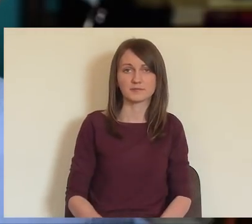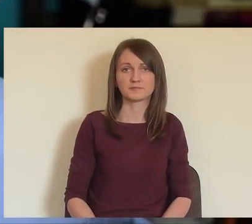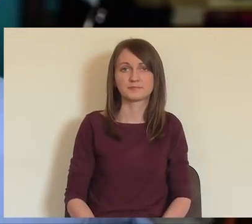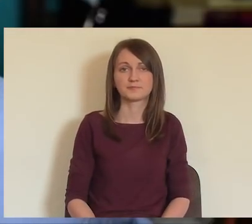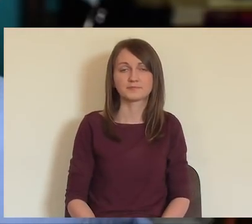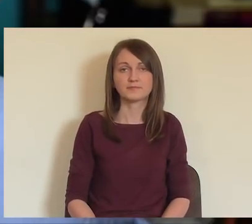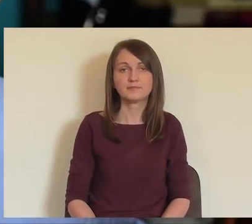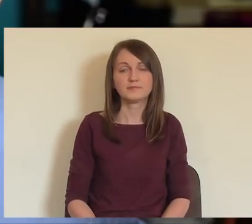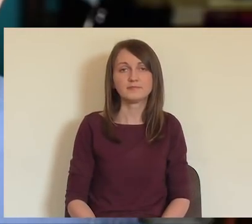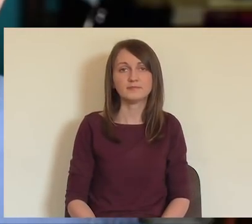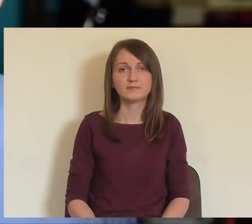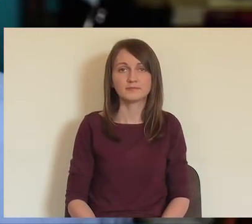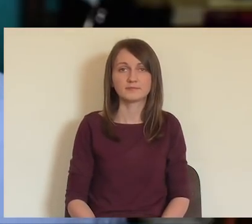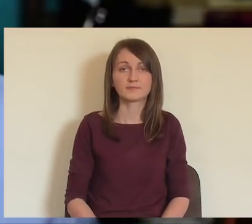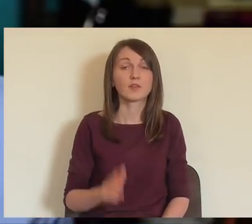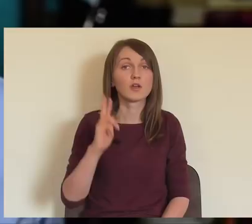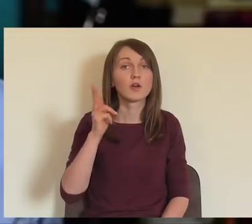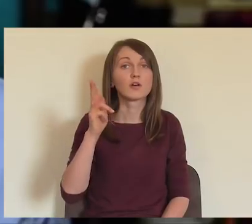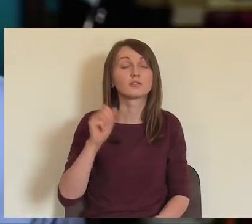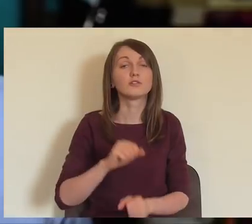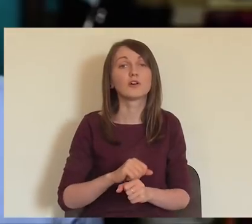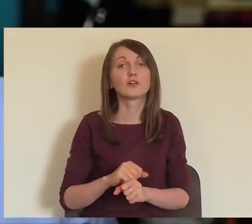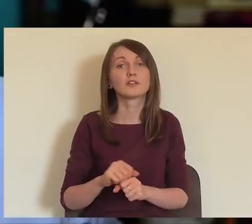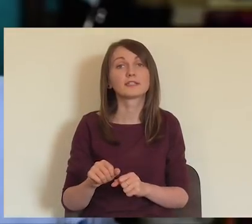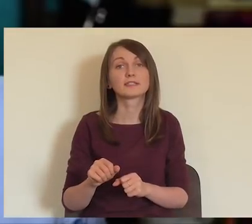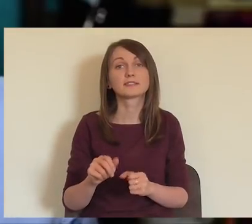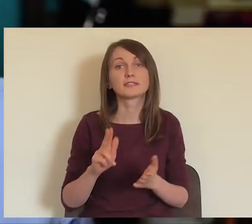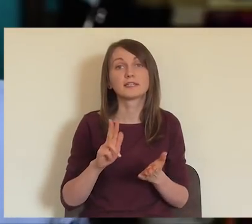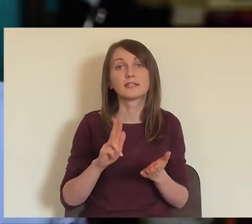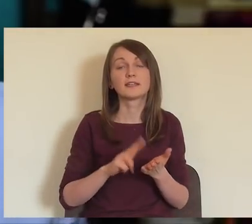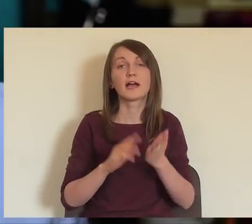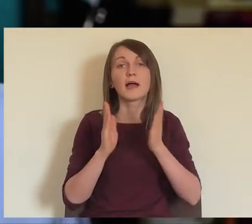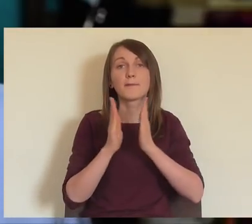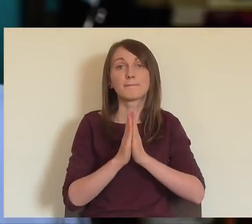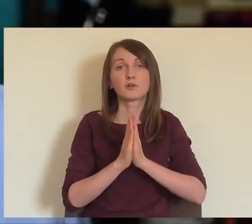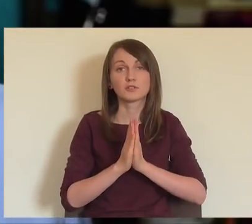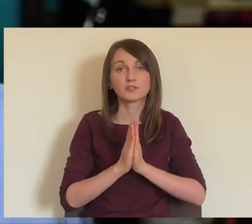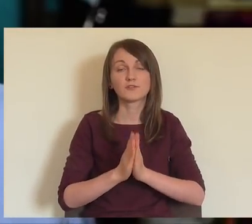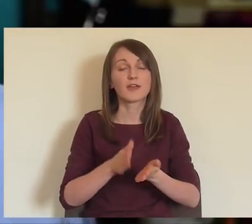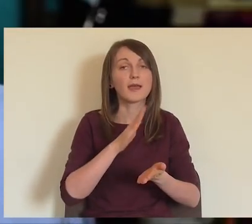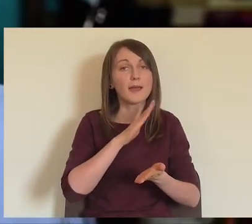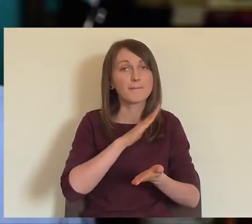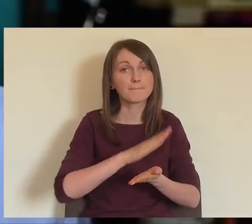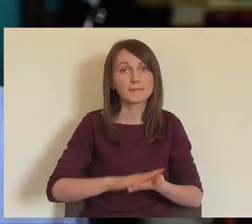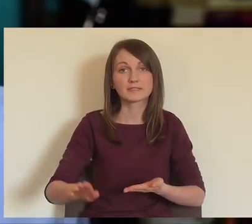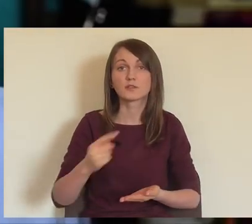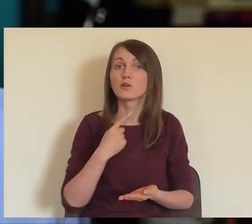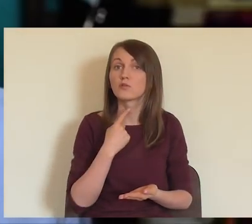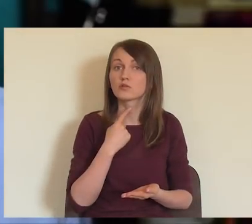i idę gdzieś dalej. Tyle, jeśli chodzi o wstęp. Kto jest na medytacji bez lektora na Youtube niech sprawdzi,